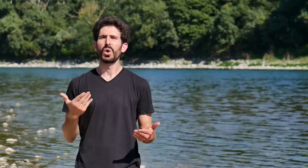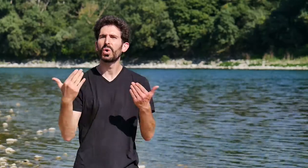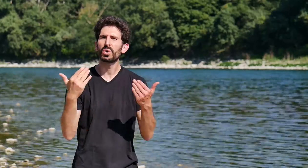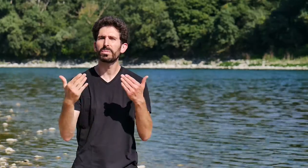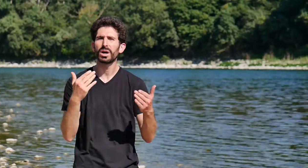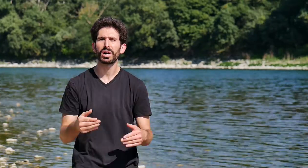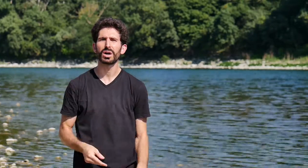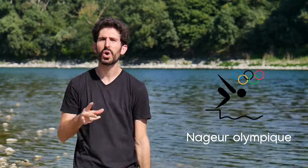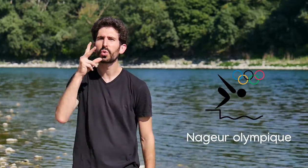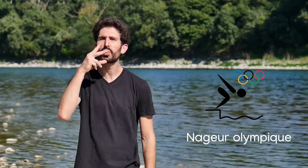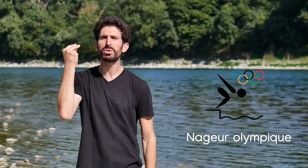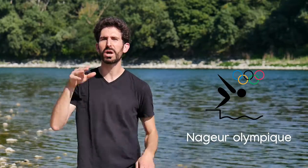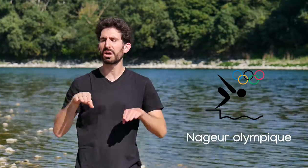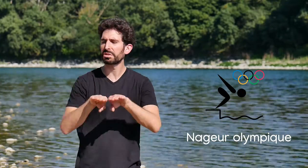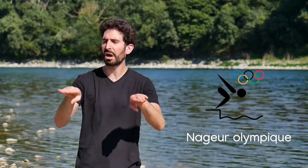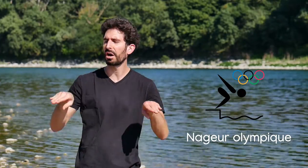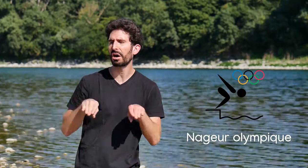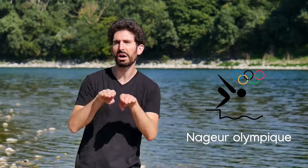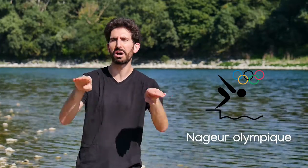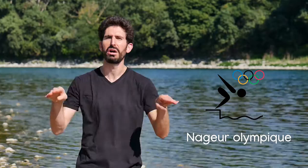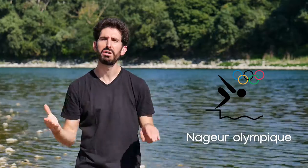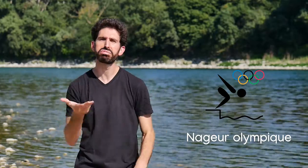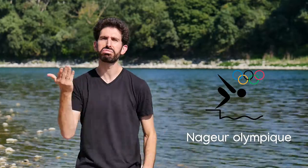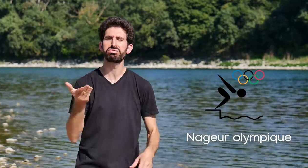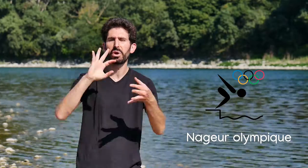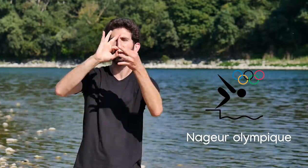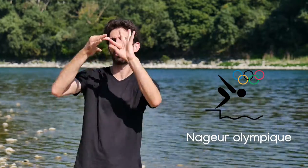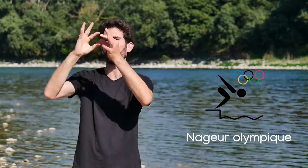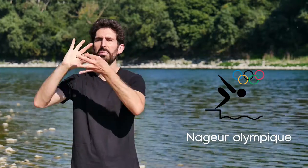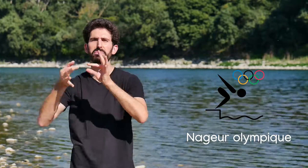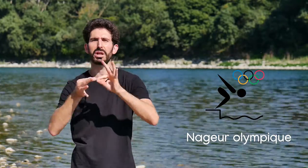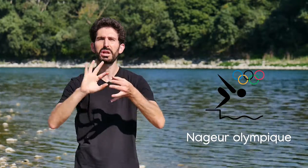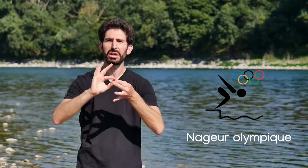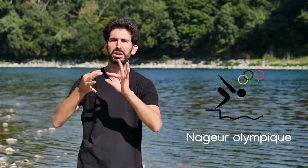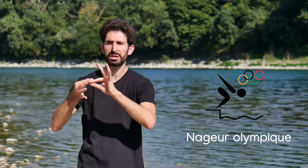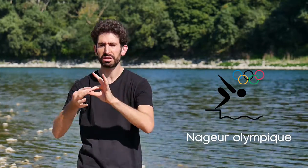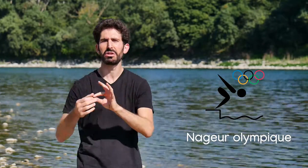En comparaison, la vitesse du nageur olympique